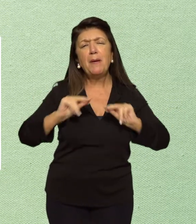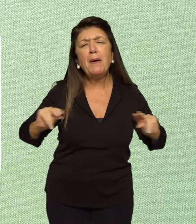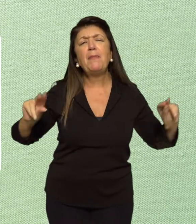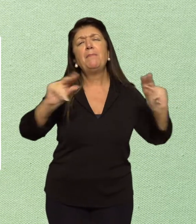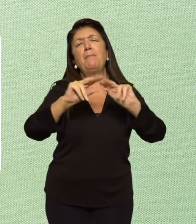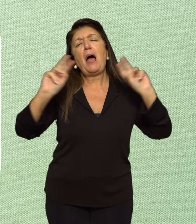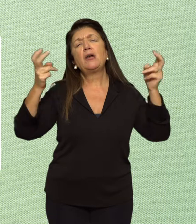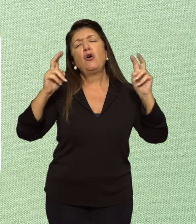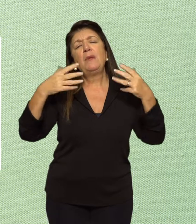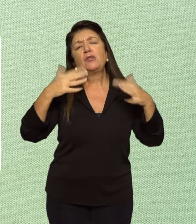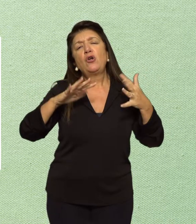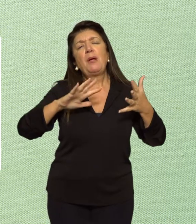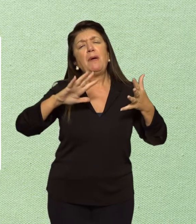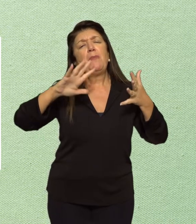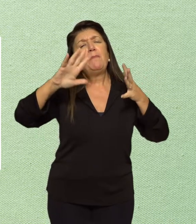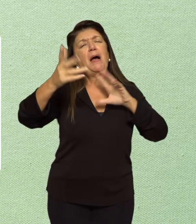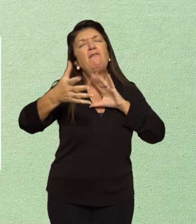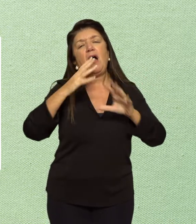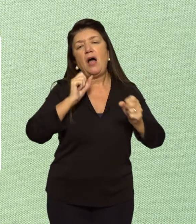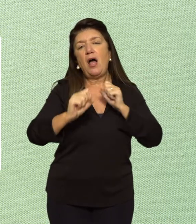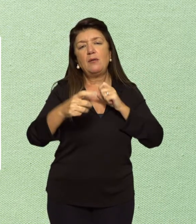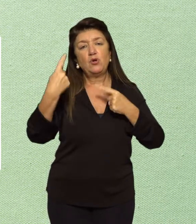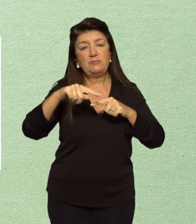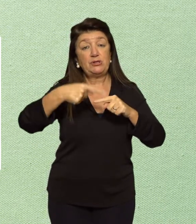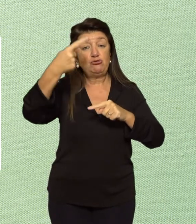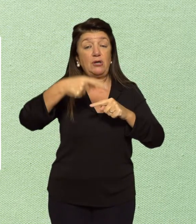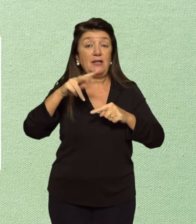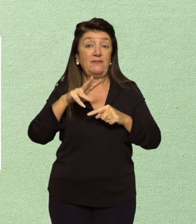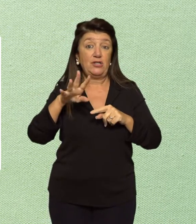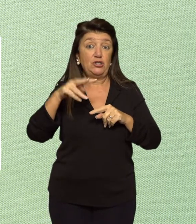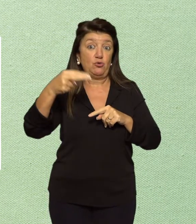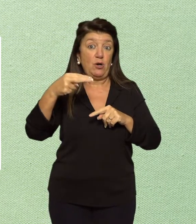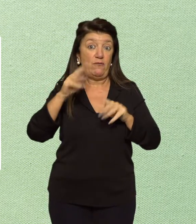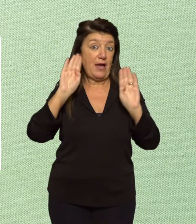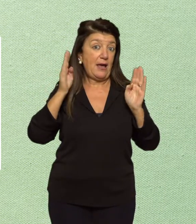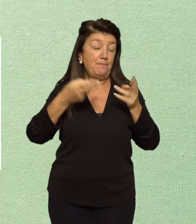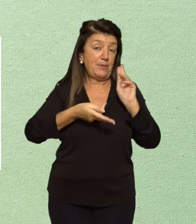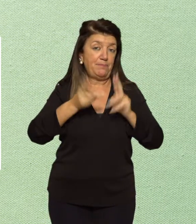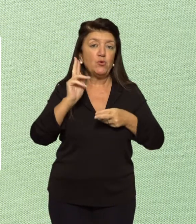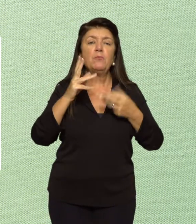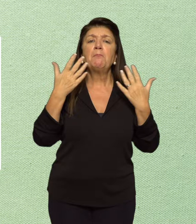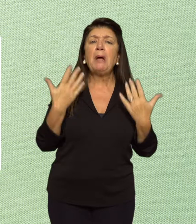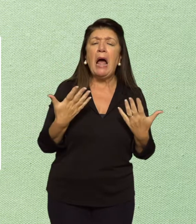famosa durante quella giornata lì, però non sempre ci si chiede come mai proprio oggi? Per esempio